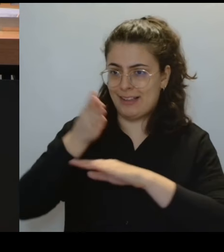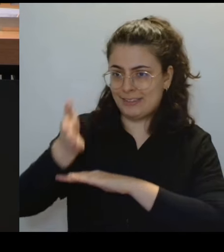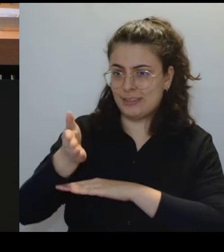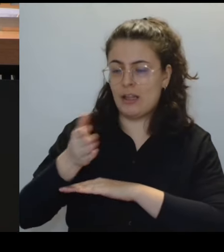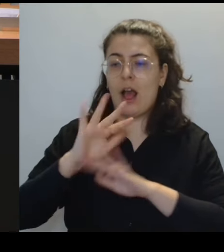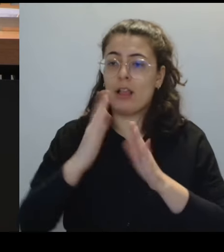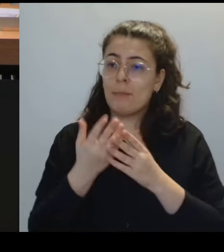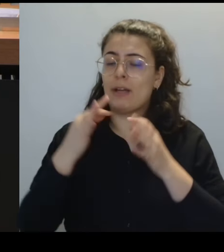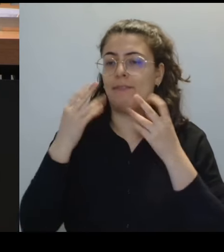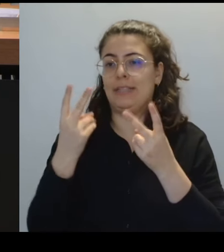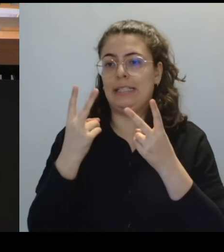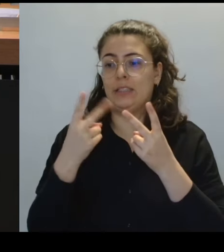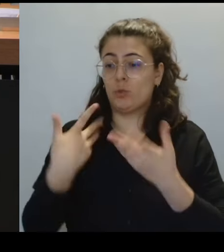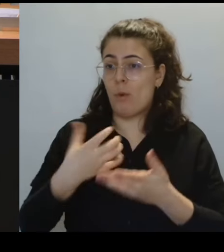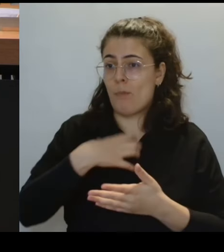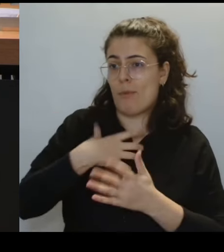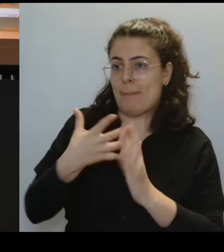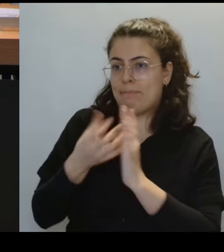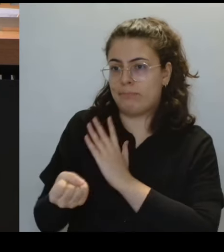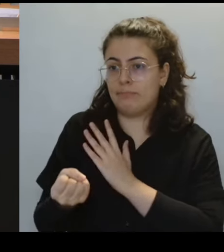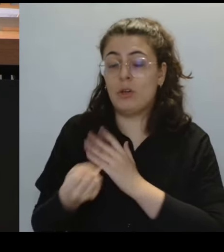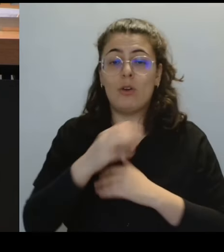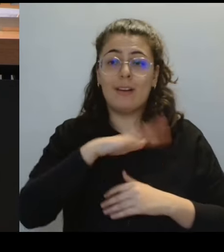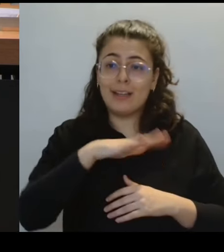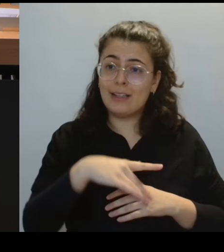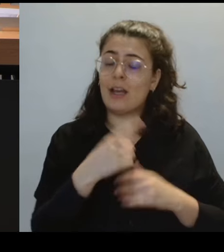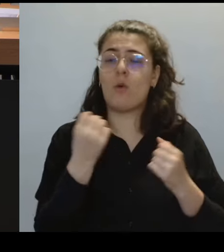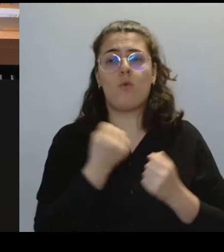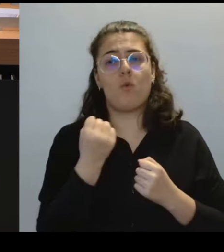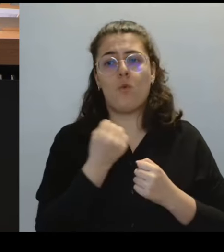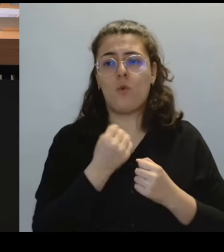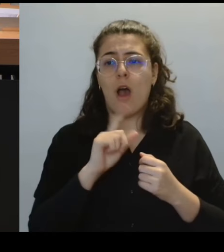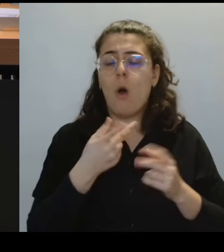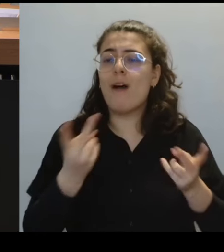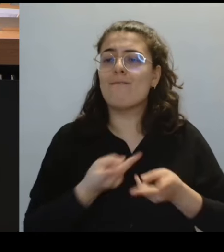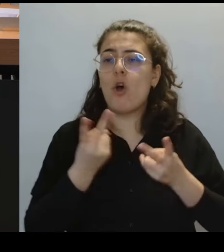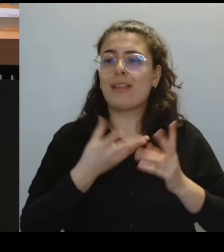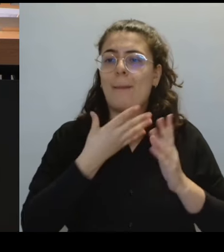und bei Kindern eben auch um Förderbedarf zu identifizieren und um rechtzeitig einzugreifen.